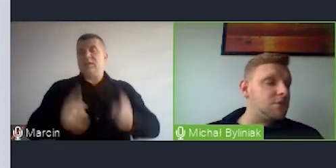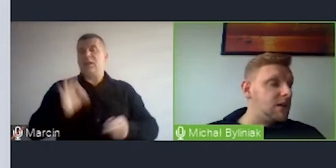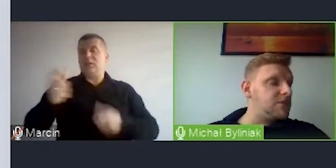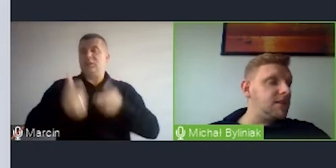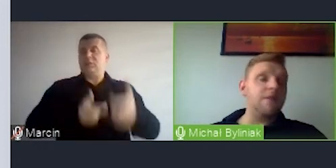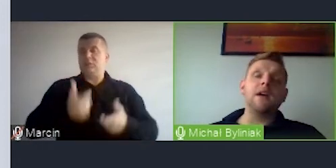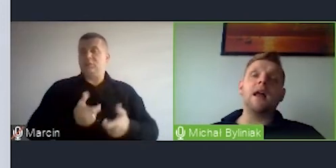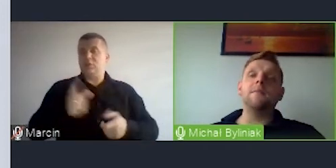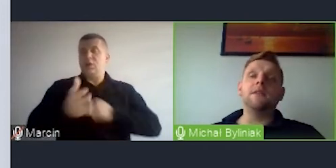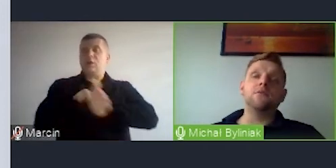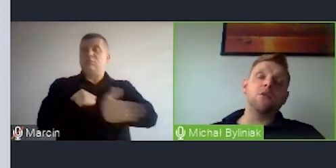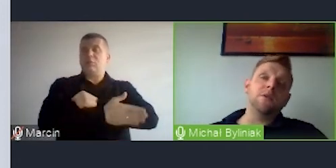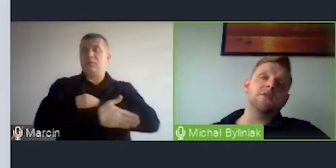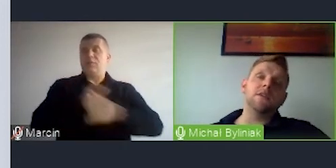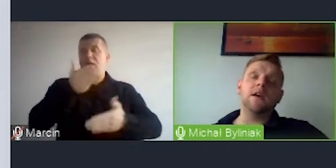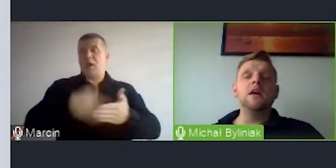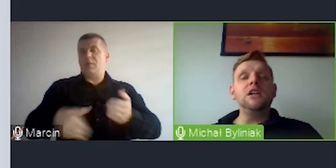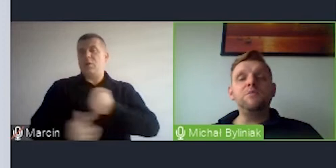To są takie podstawowe elementy do udokumentowania.